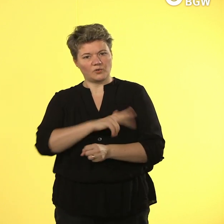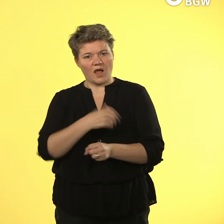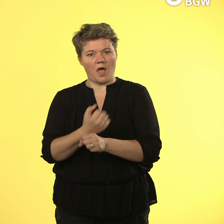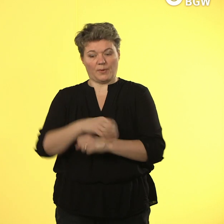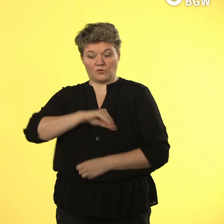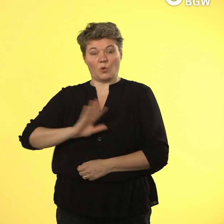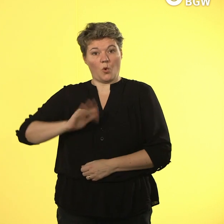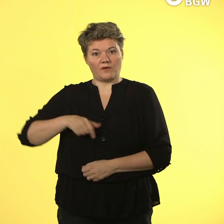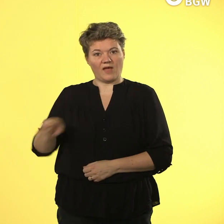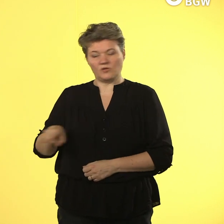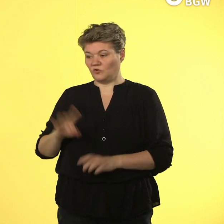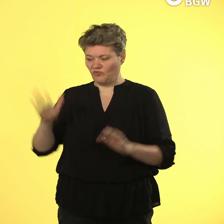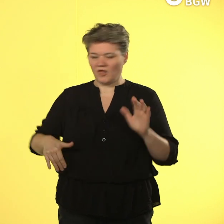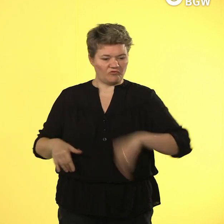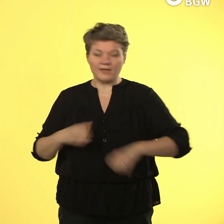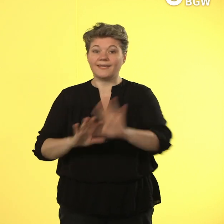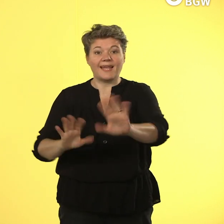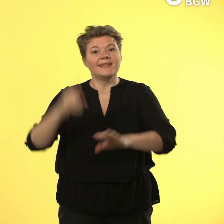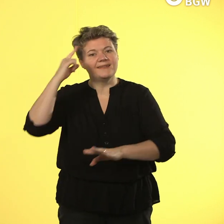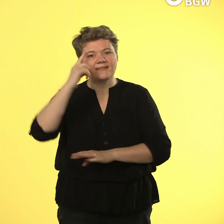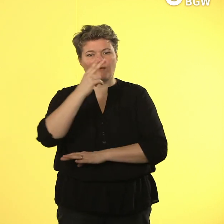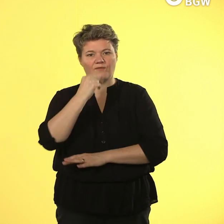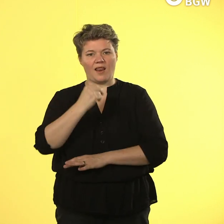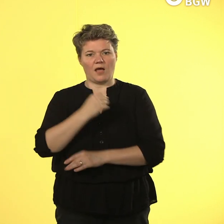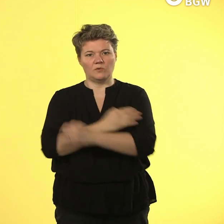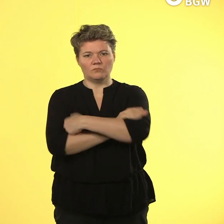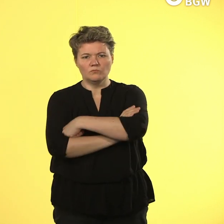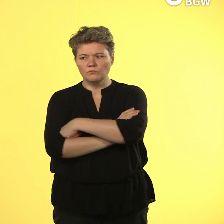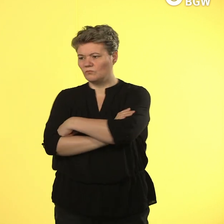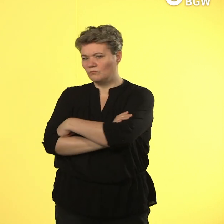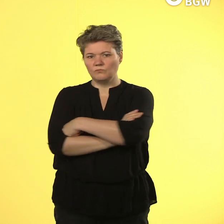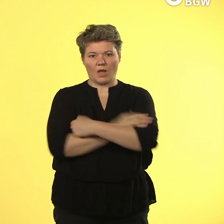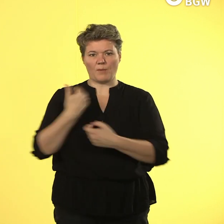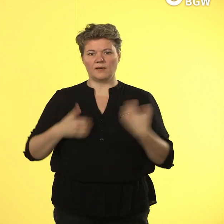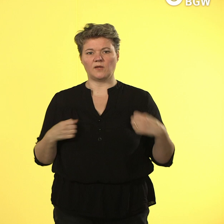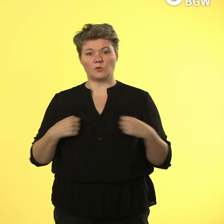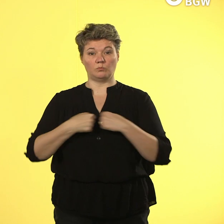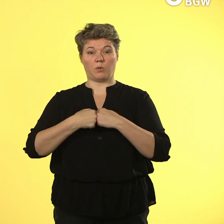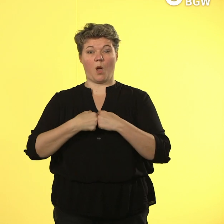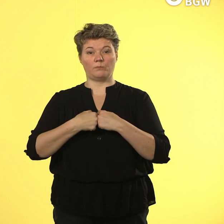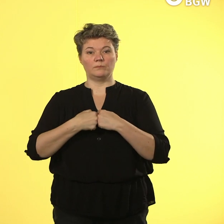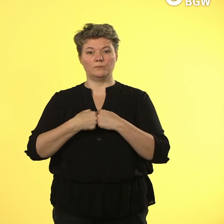und führen auf eine bestimmte Art und Weise, die uns nicht gut tut und auch Frau Meier nicht. Jetzt wird das Verhalten von Frau Meier